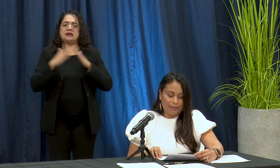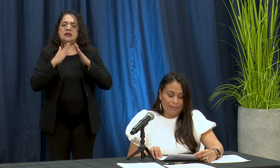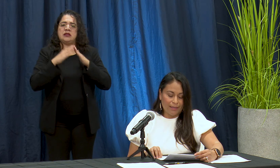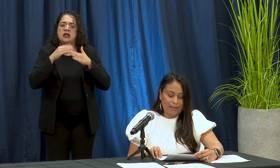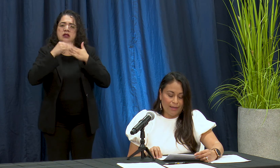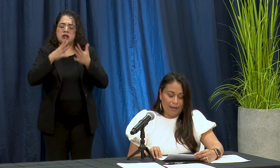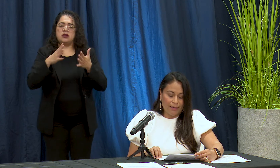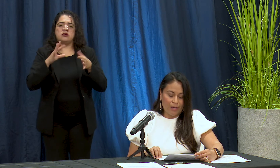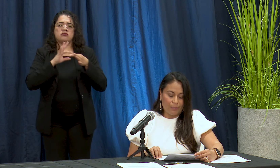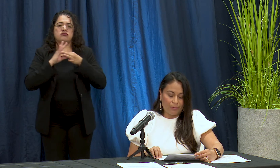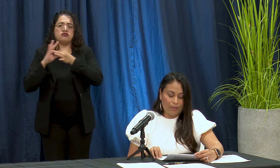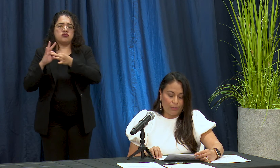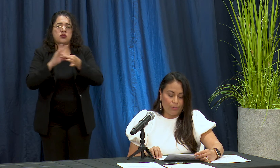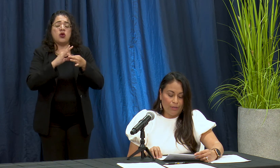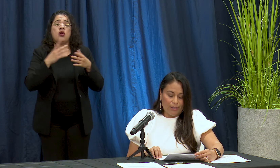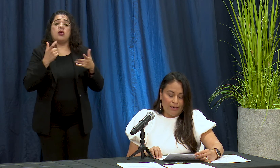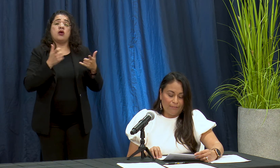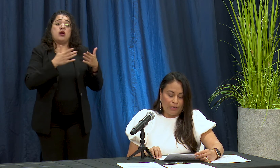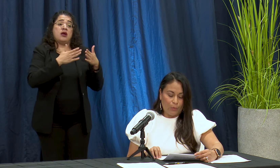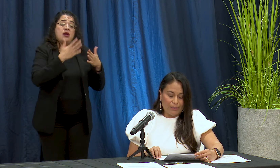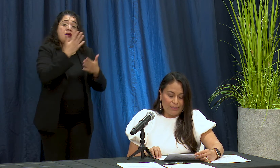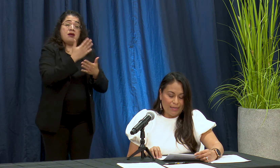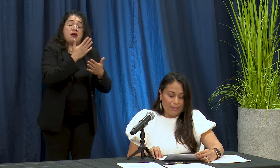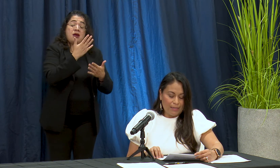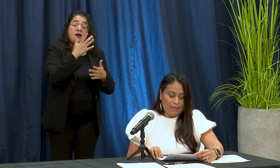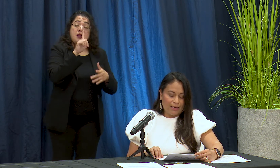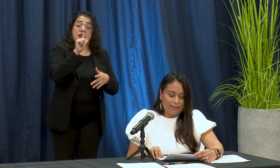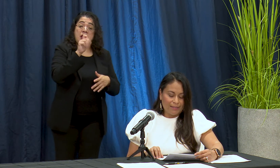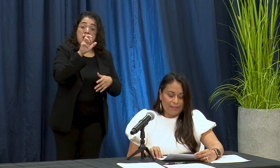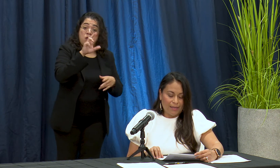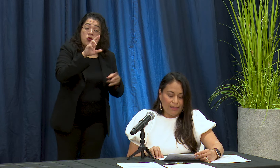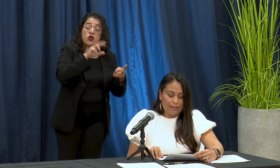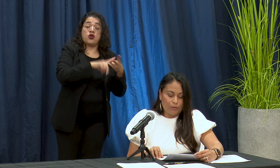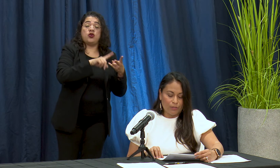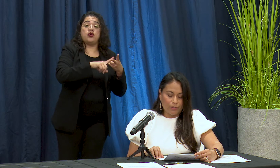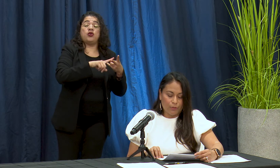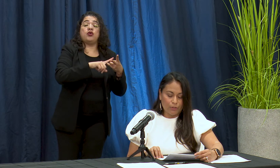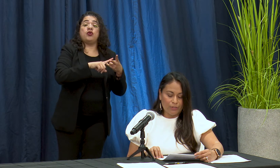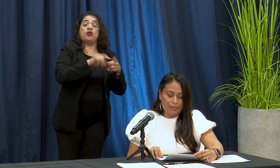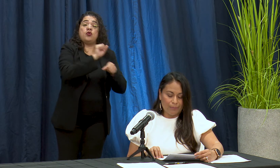in tiara an amen' Todd oh la frecuencia la intense' da de los suspiros deli in